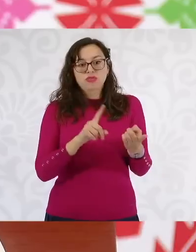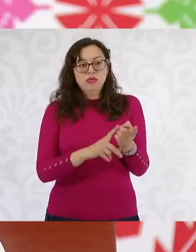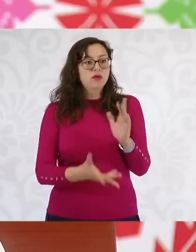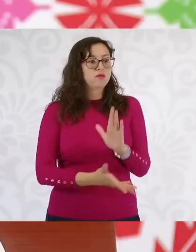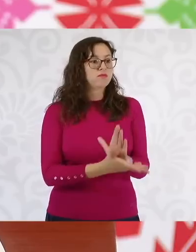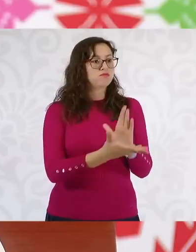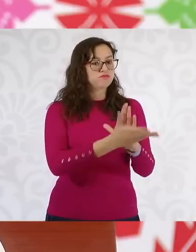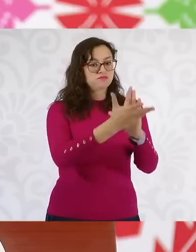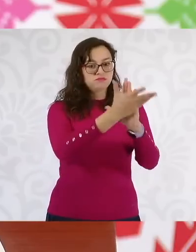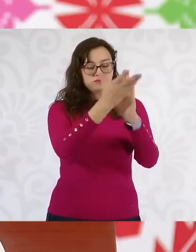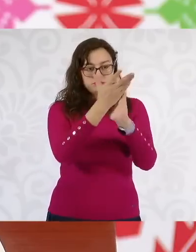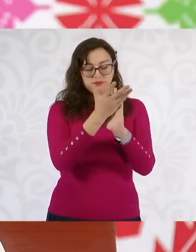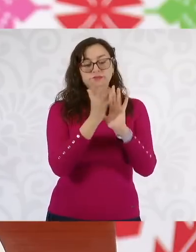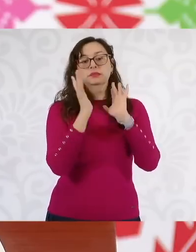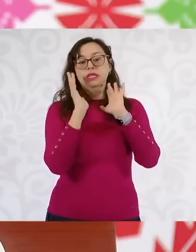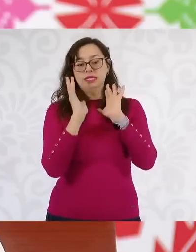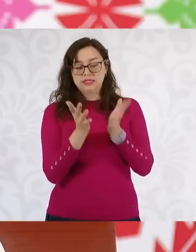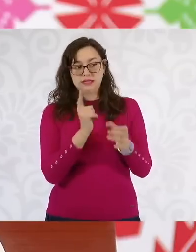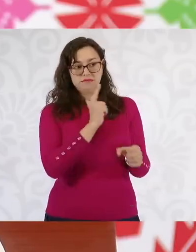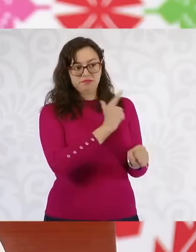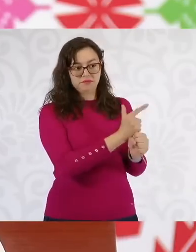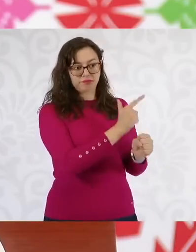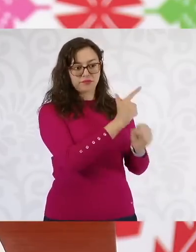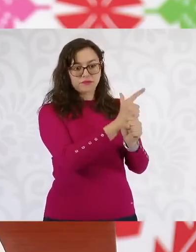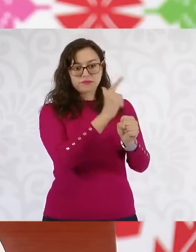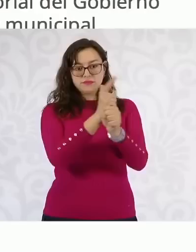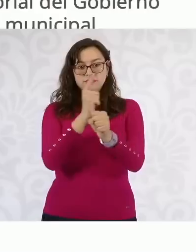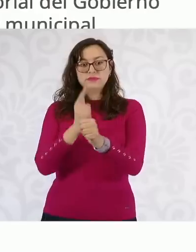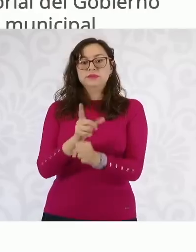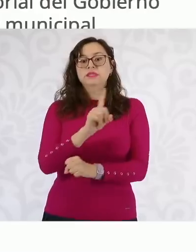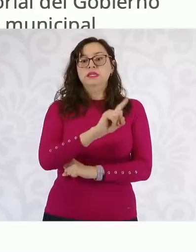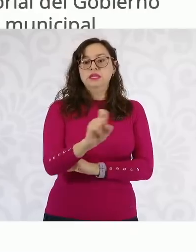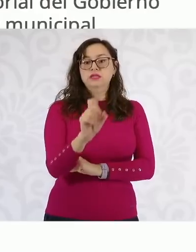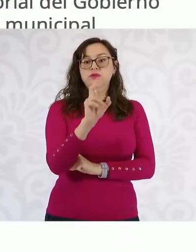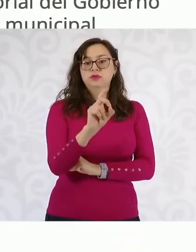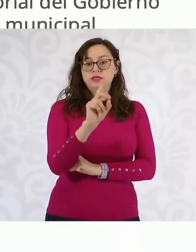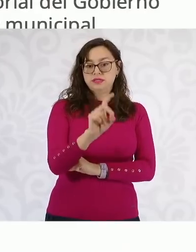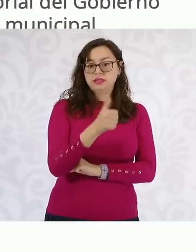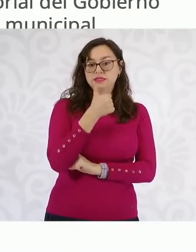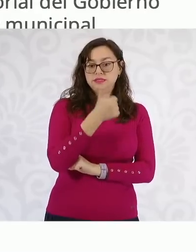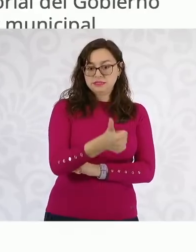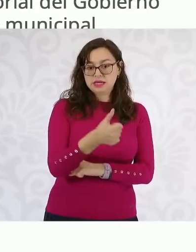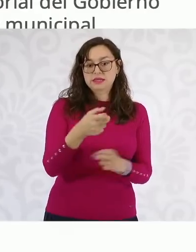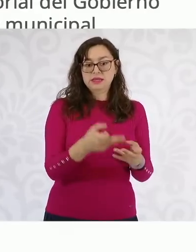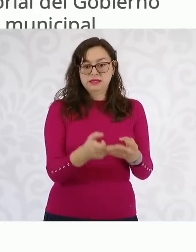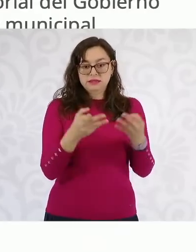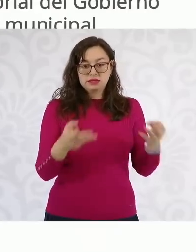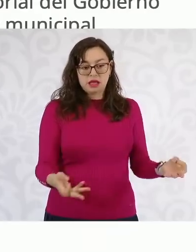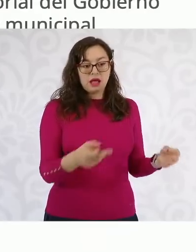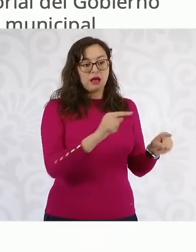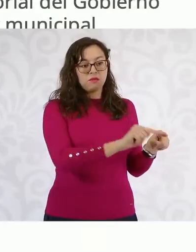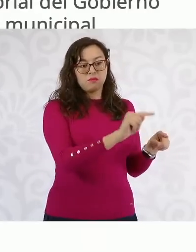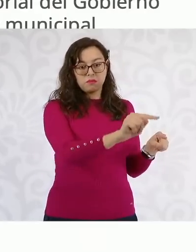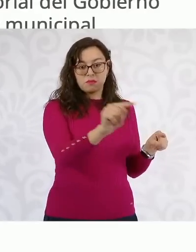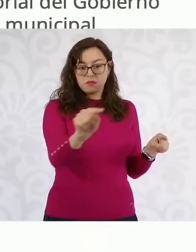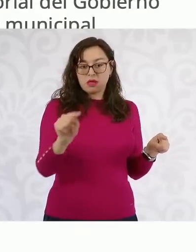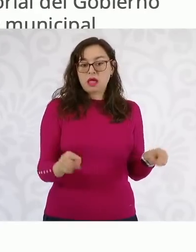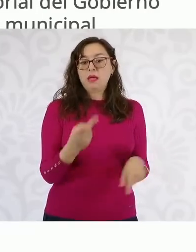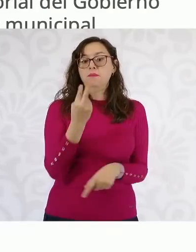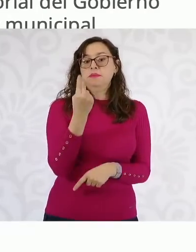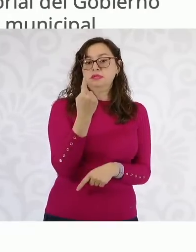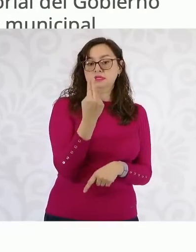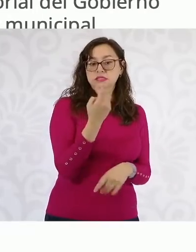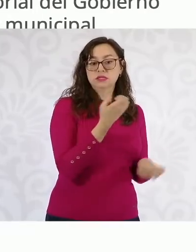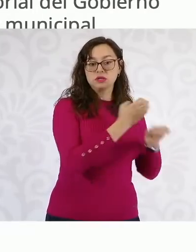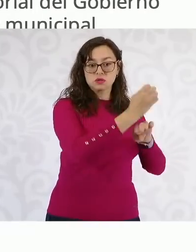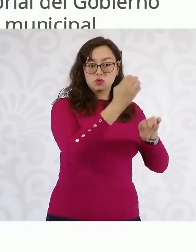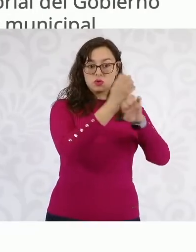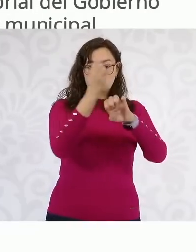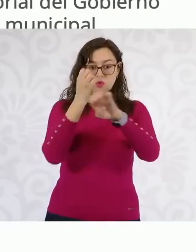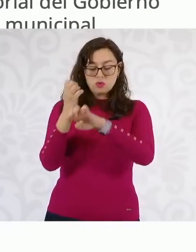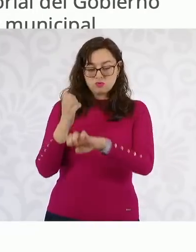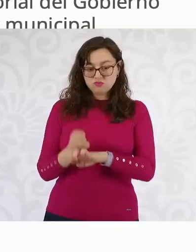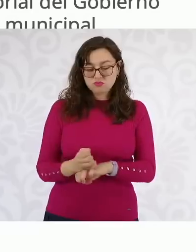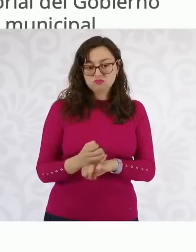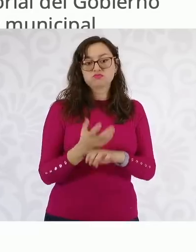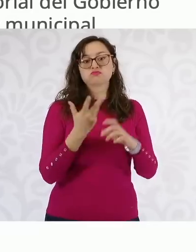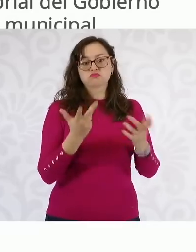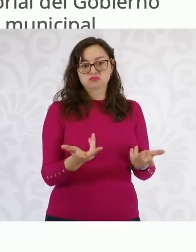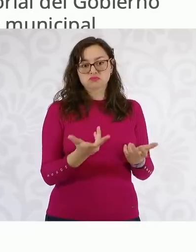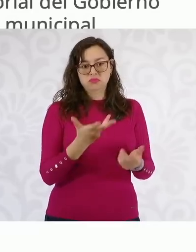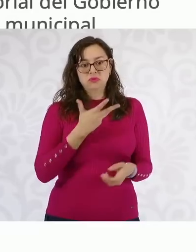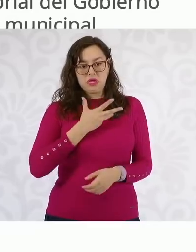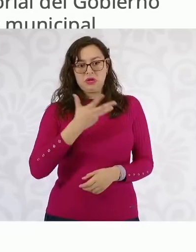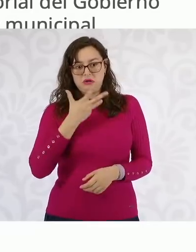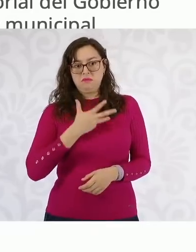tenemos ya en conavi 137 predios en 25 entidades del país que son la reserva territorial Federal